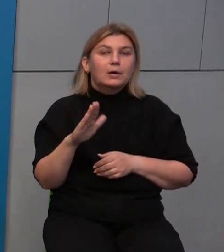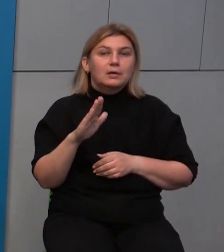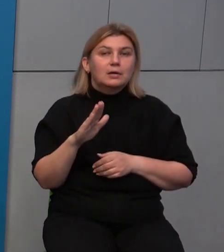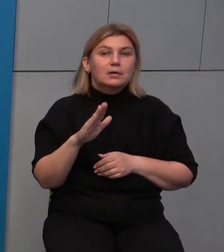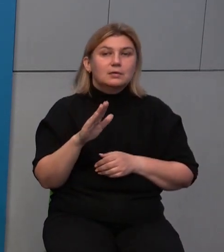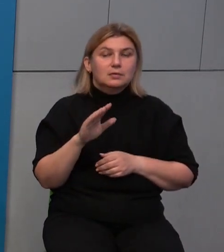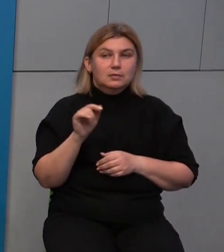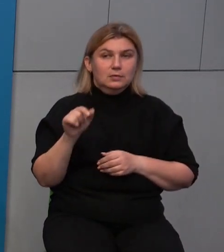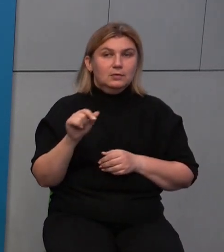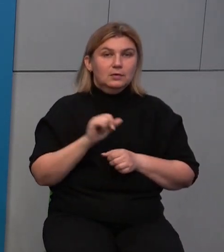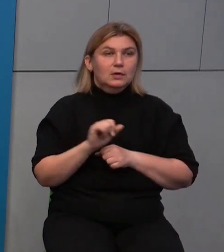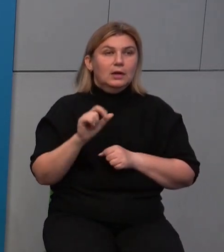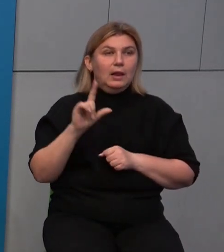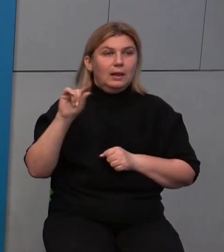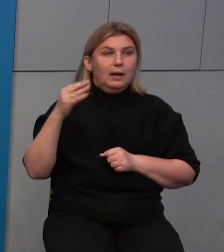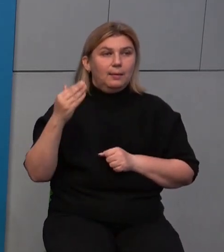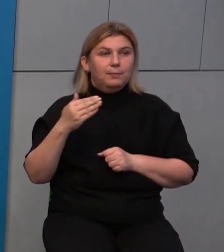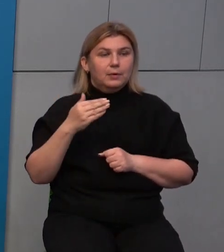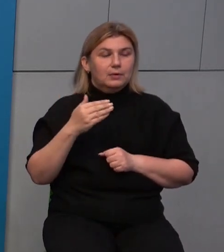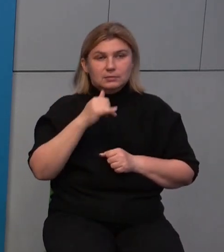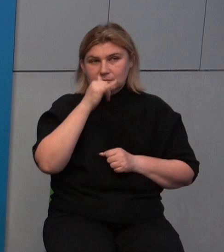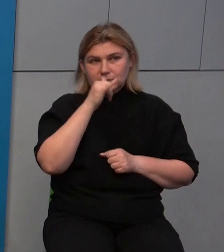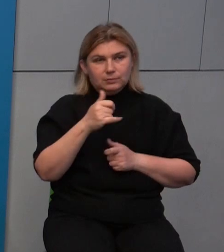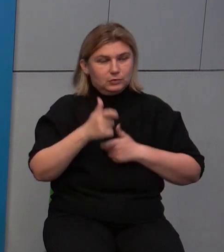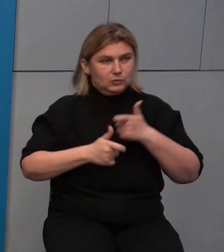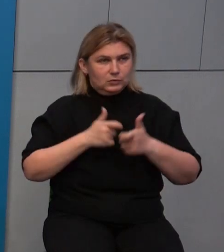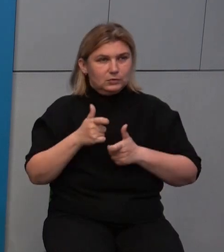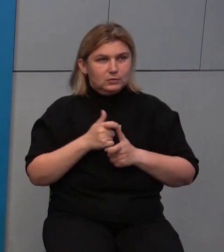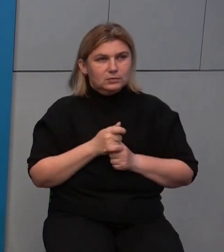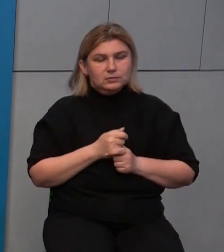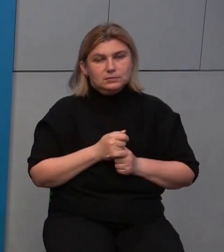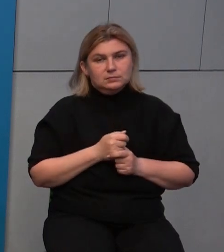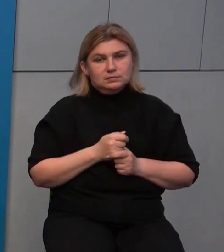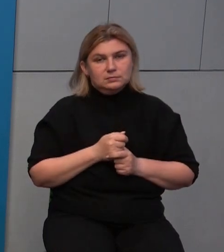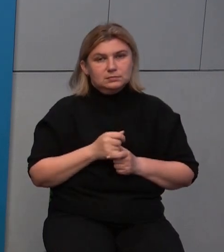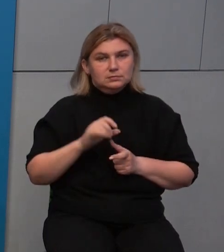i Lem chyba z tym sobie nie radził, z tym zaklasyfikowaniem właśnie dlatego,